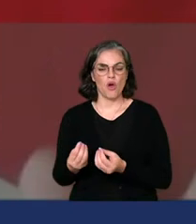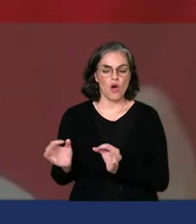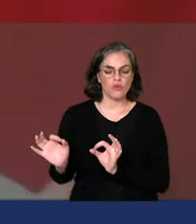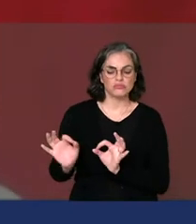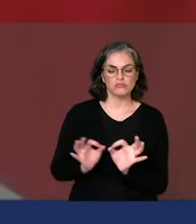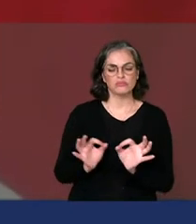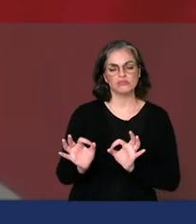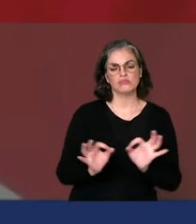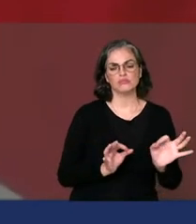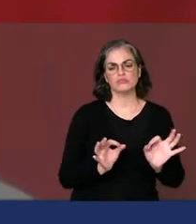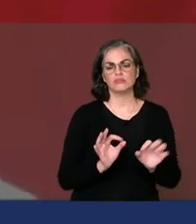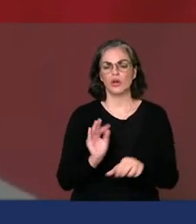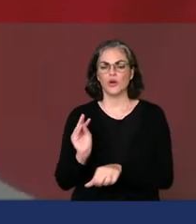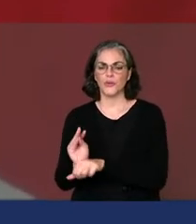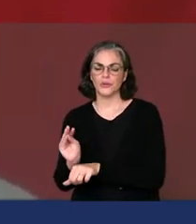RODEIOS... ENFIM, O MANEJO DO ANIMAL, O CUIDADO E A